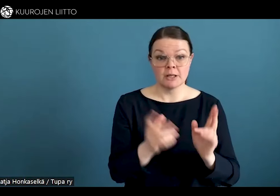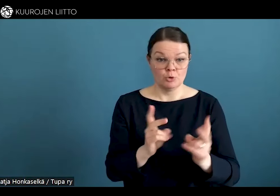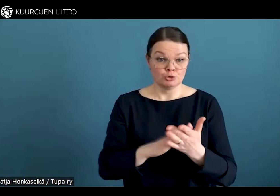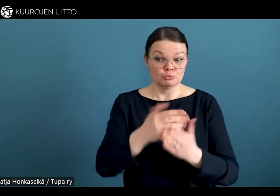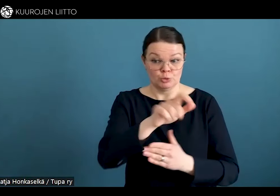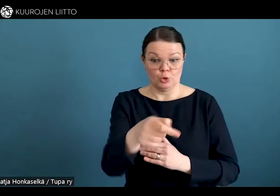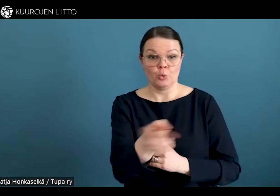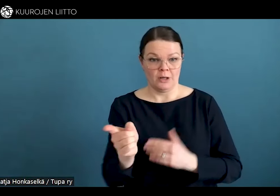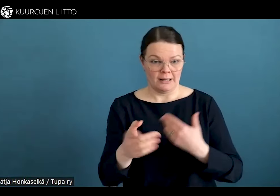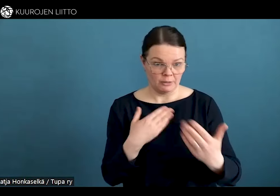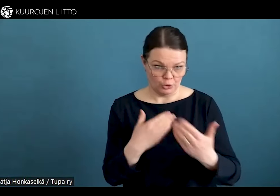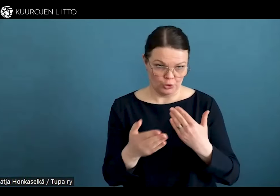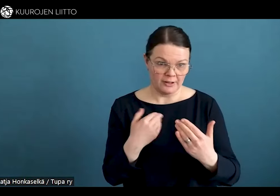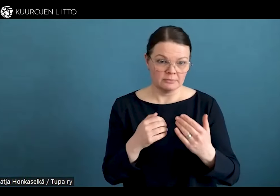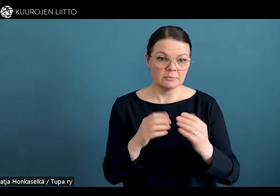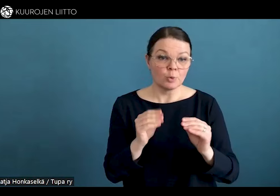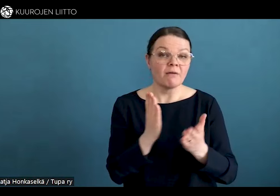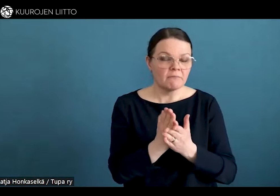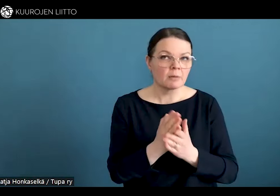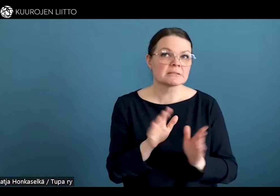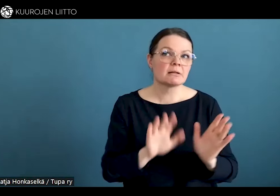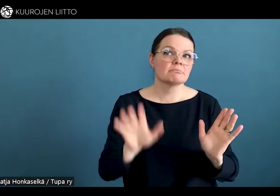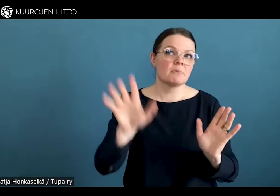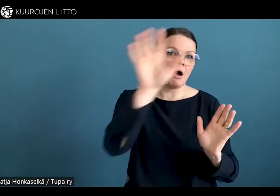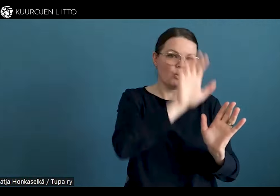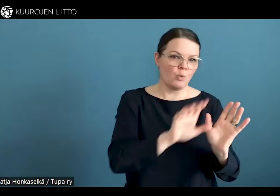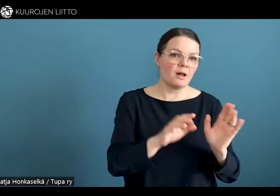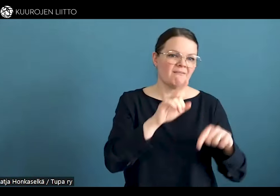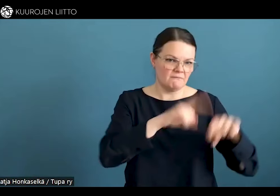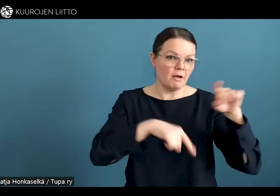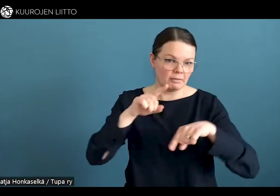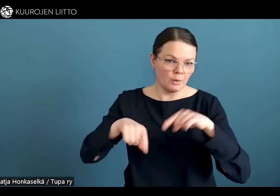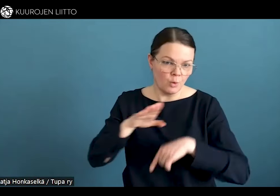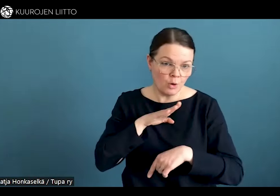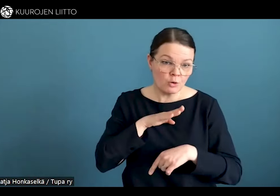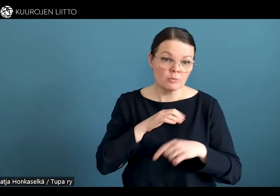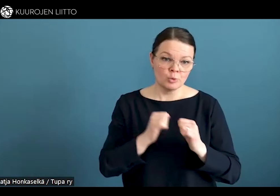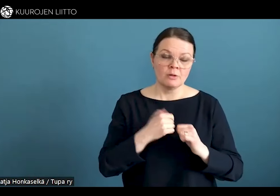Vaikka tulkkien työmäärissä varmasti esiintyykin alueellista vaihtelua, -